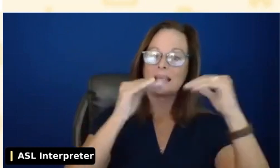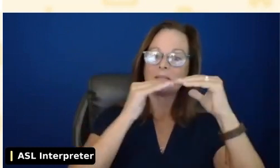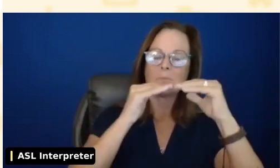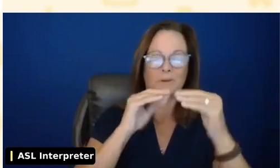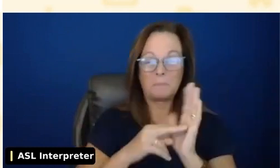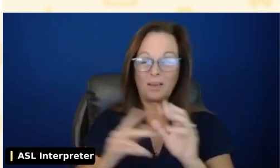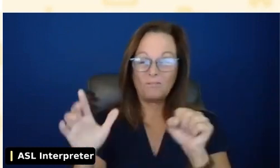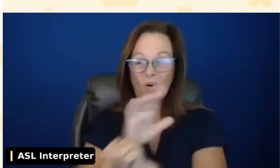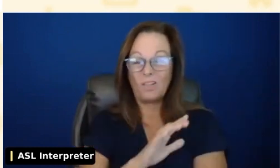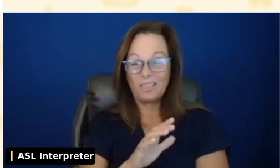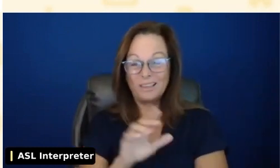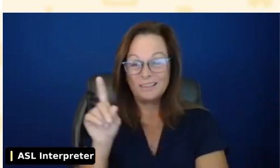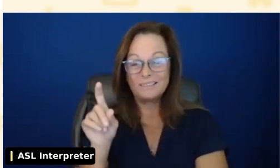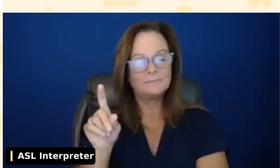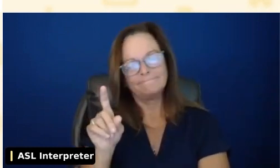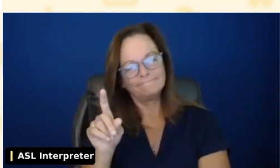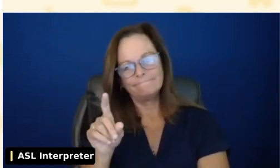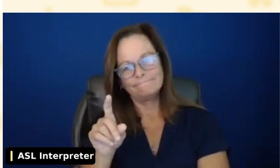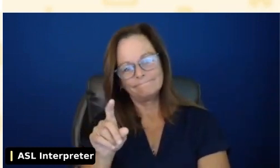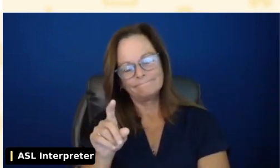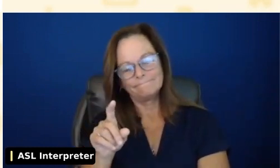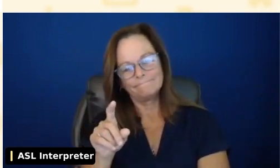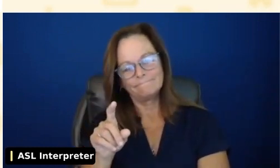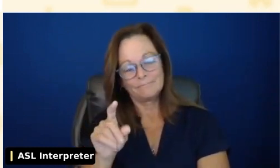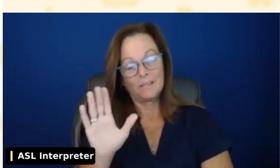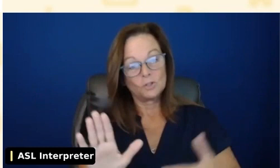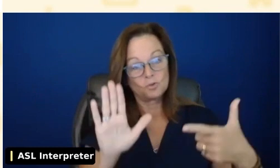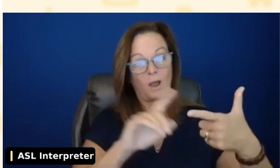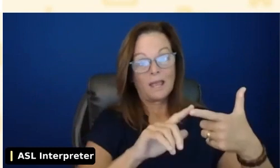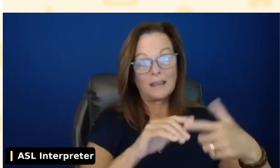Entonces sí, es genial que produzcan contenido y plantillas accesibles,